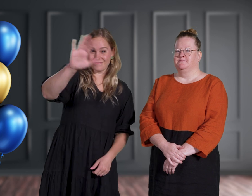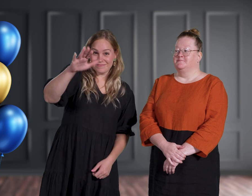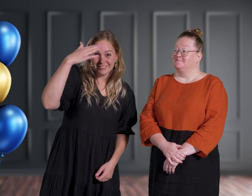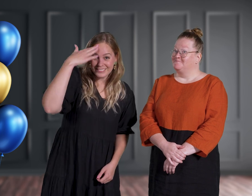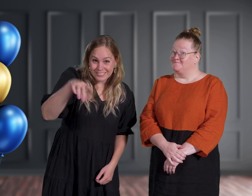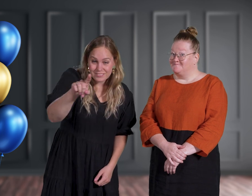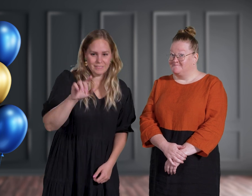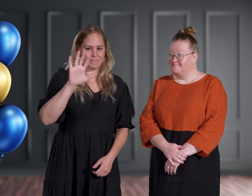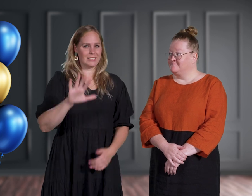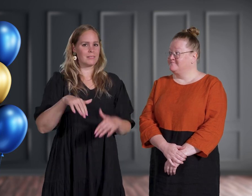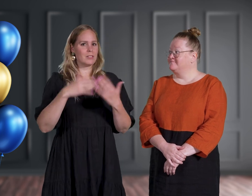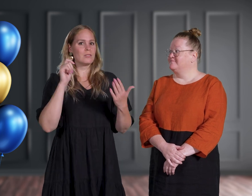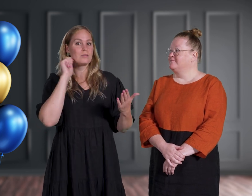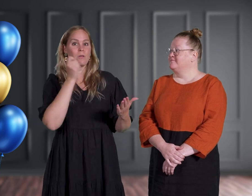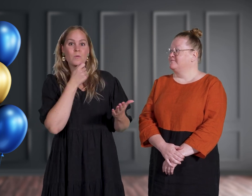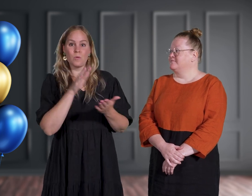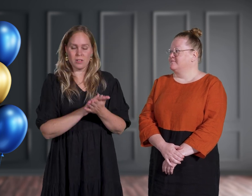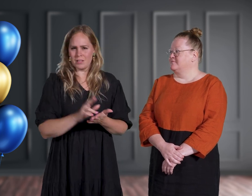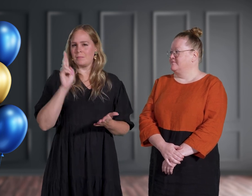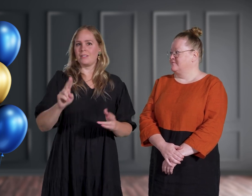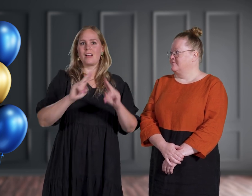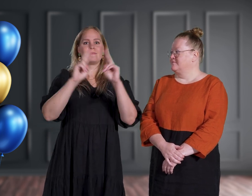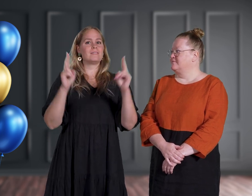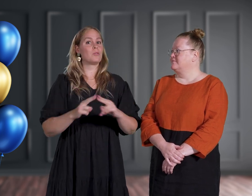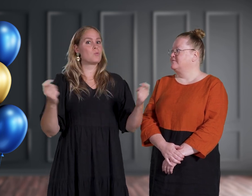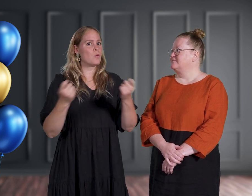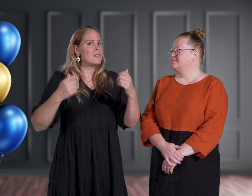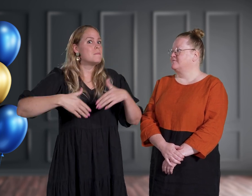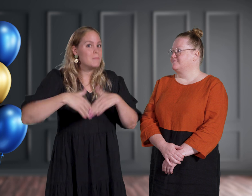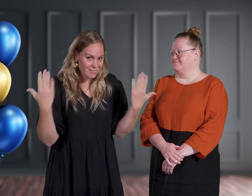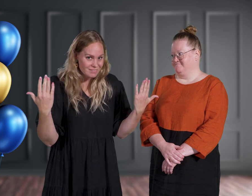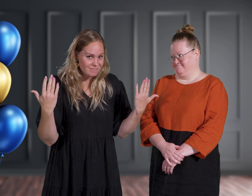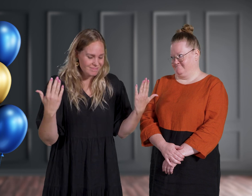Hei! Tiesitkö, että 5. joulukuuta on kansainvälinen juhlapäivä?